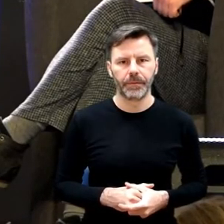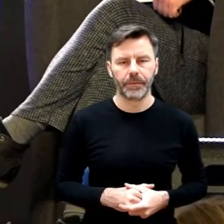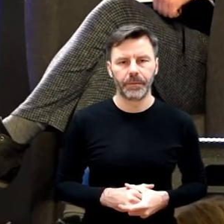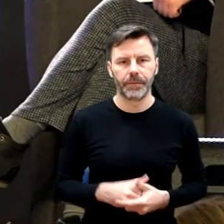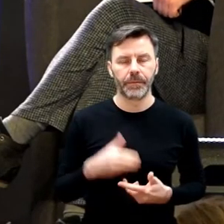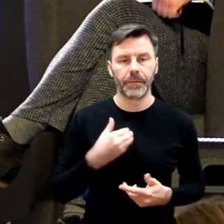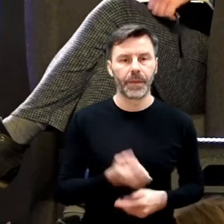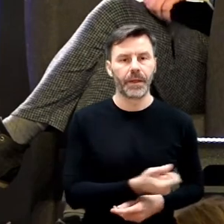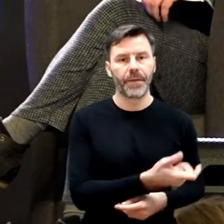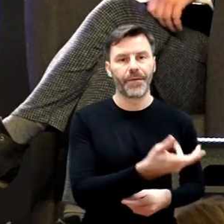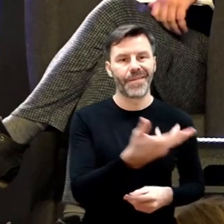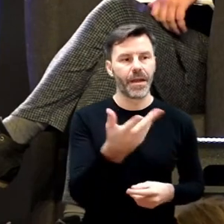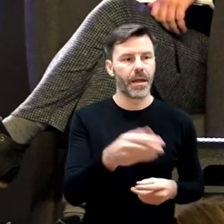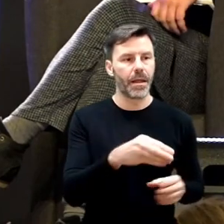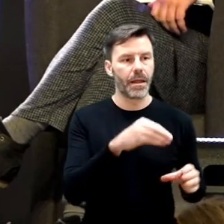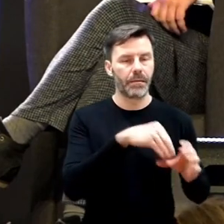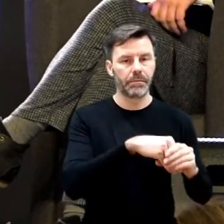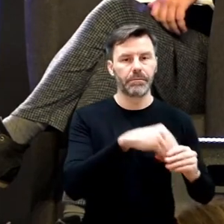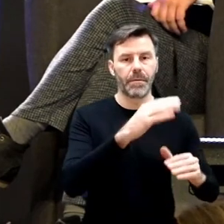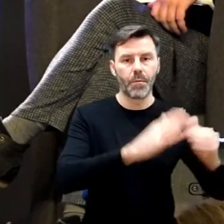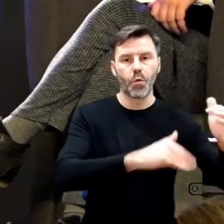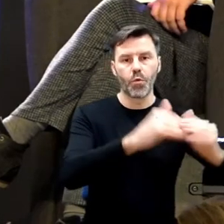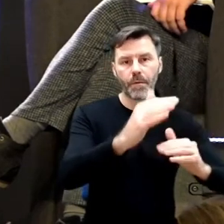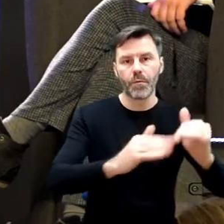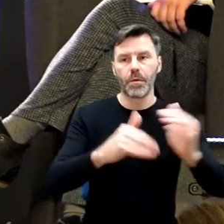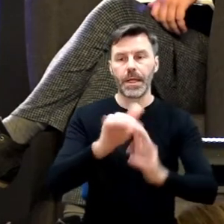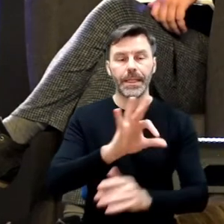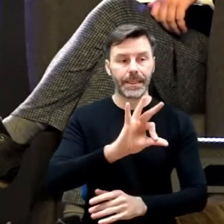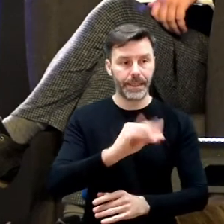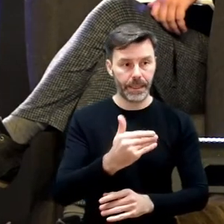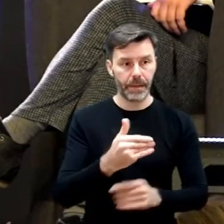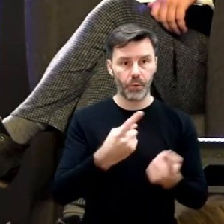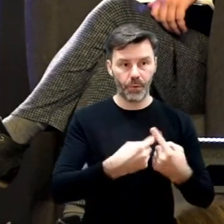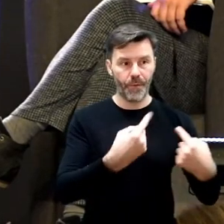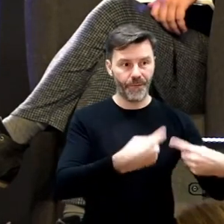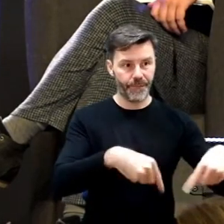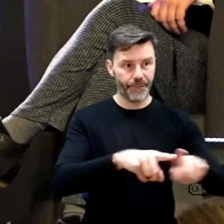które nasze SIM-y realizują już się odbyły bądź odbywają się.